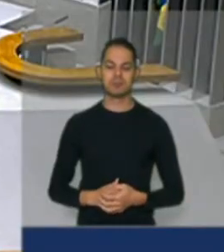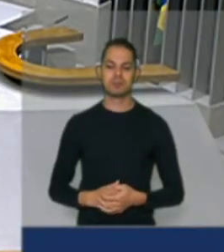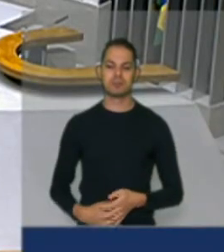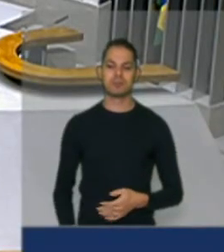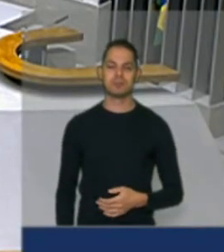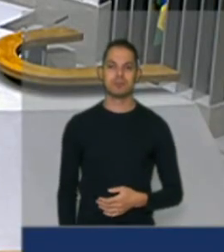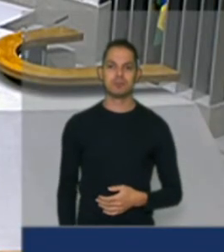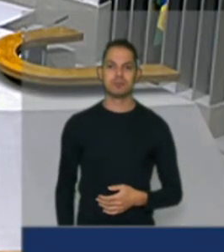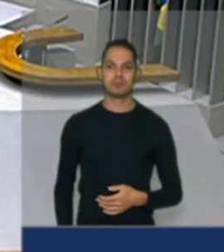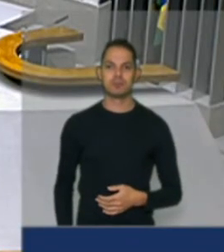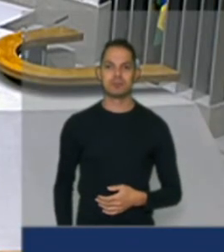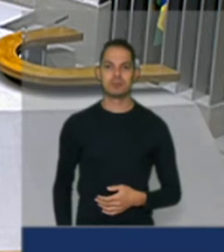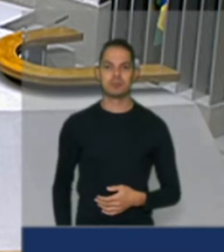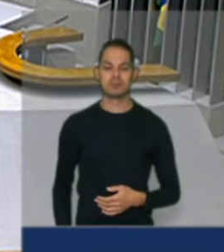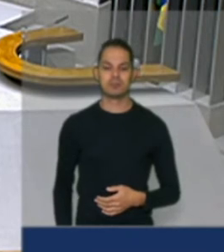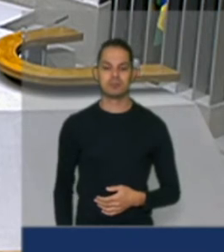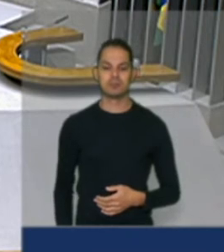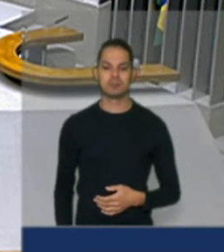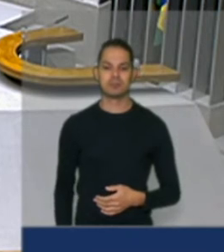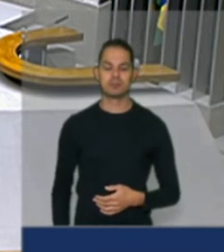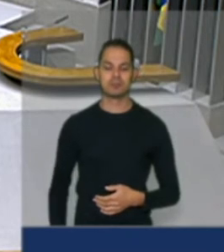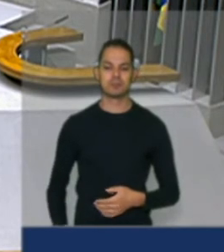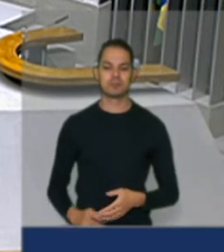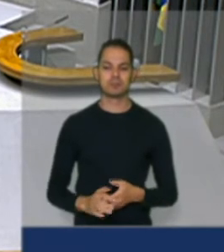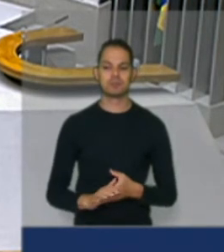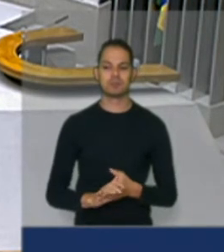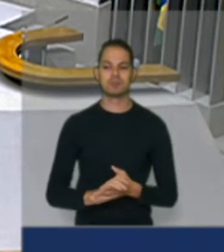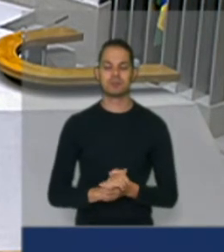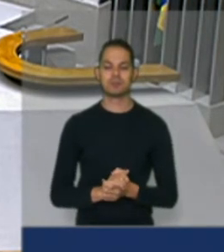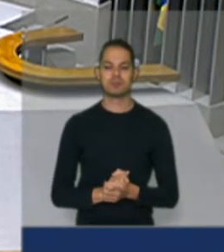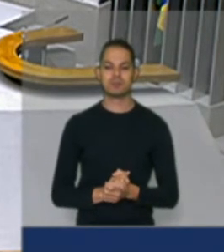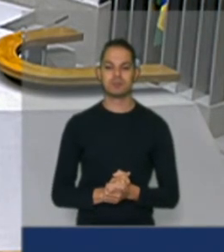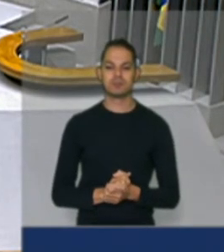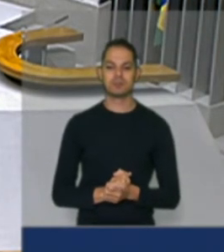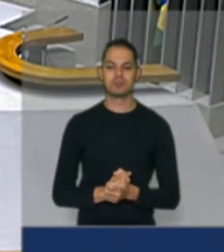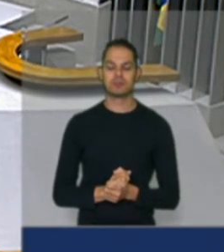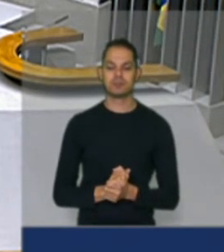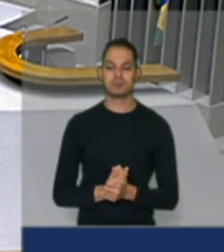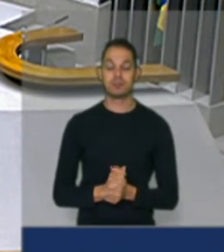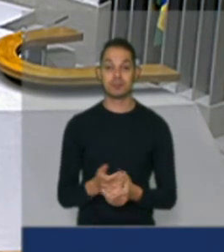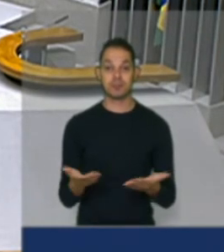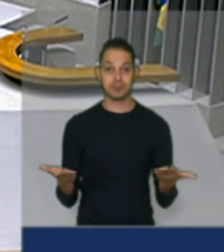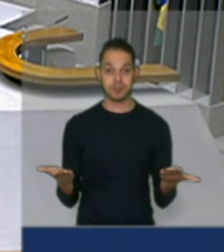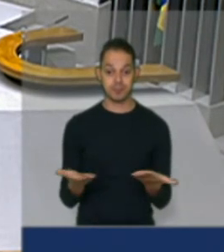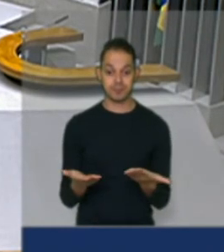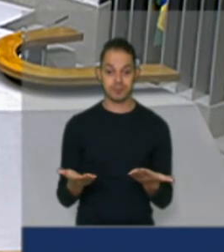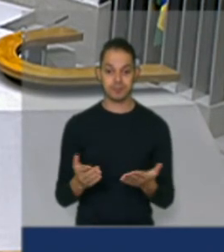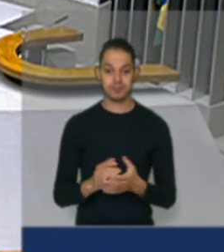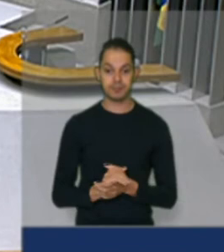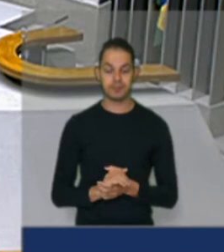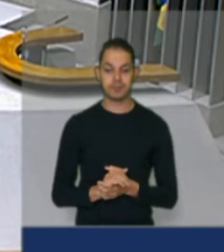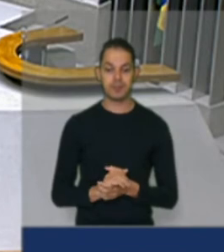LADO DO POVO BRASILEIRO. -- [PRESIDENTE]: OK, DEPUTADA MARÍLIA ARRAES DO NOSSO PERNAMBUCO. AGORA DO PERNAMBUCO NÓS VAMOS CHEGAR AO RIO DE JANEIRO COM A